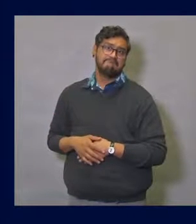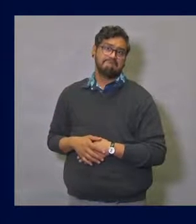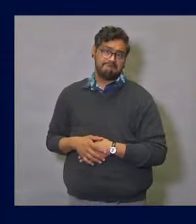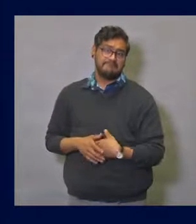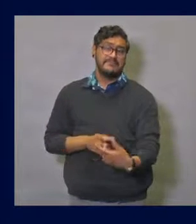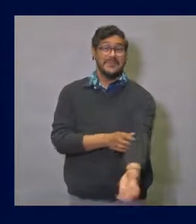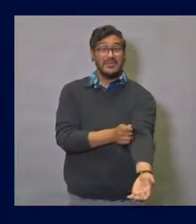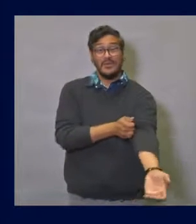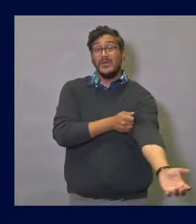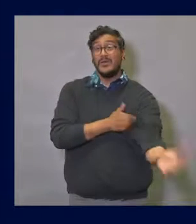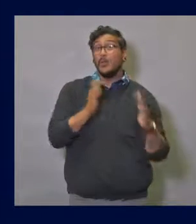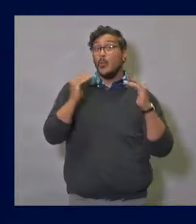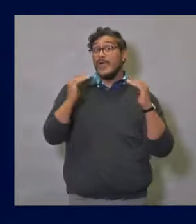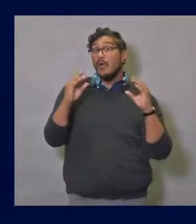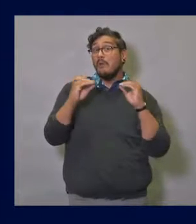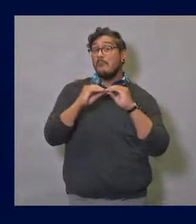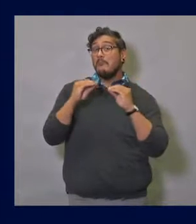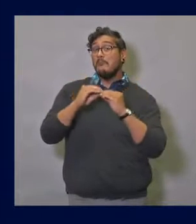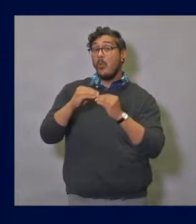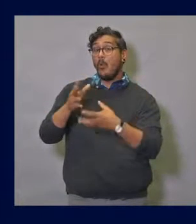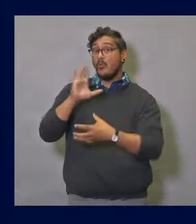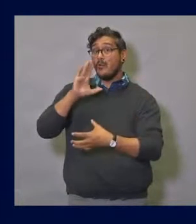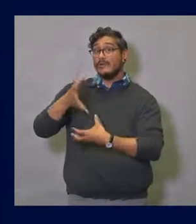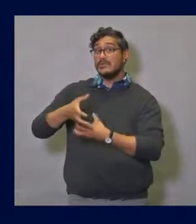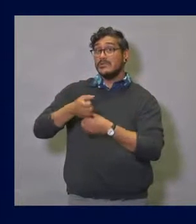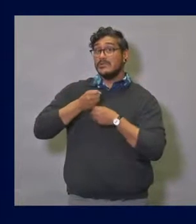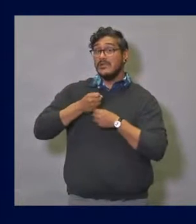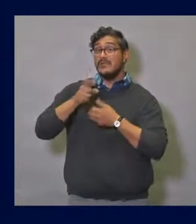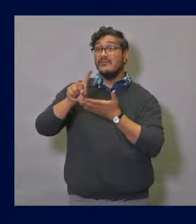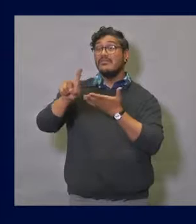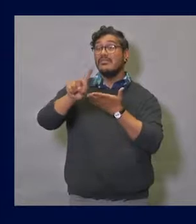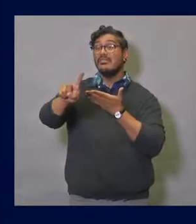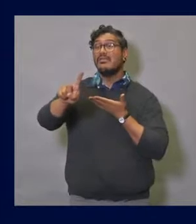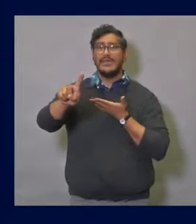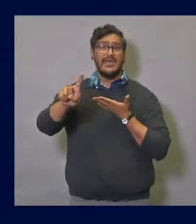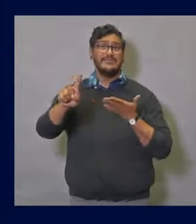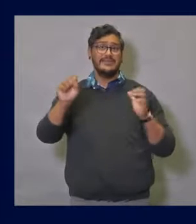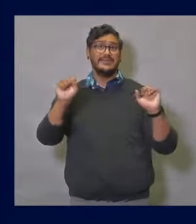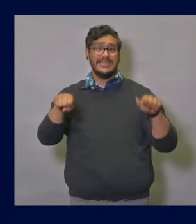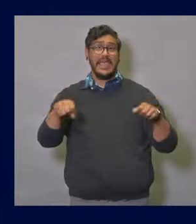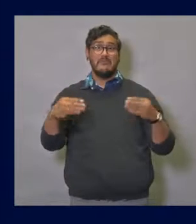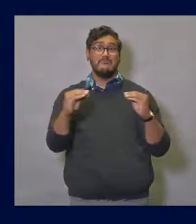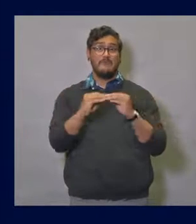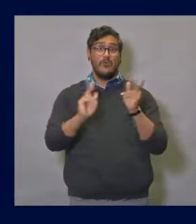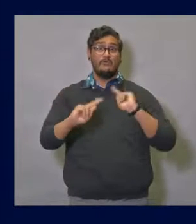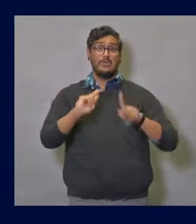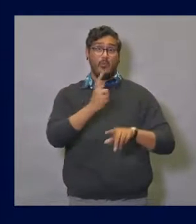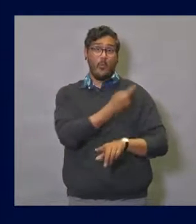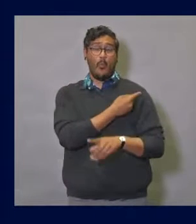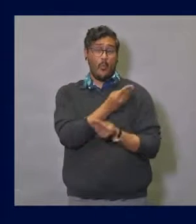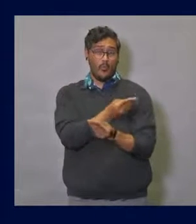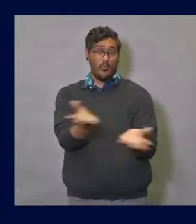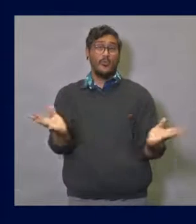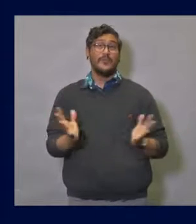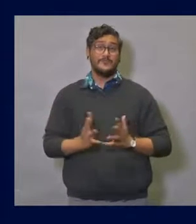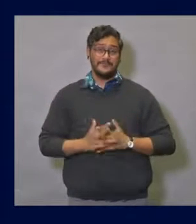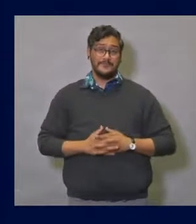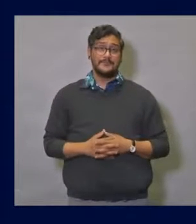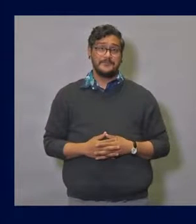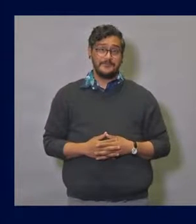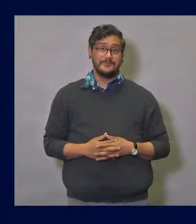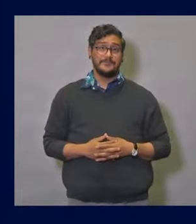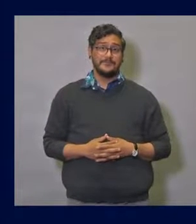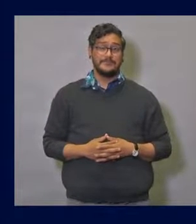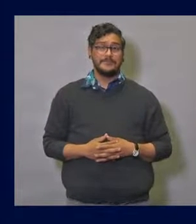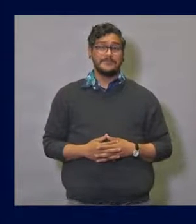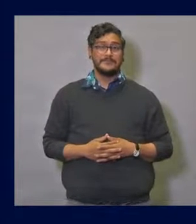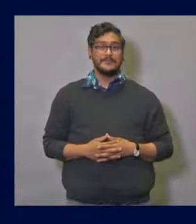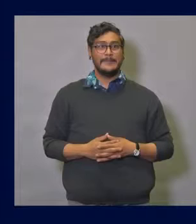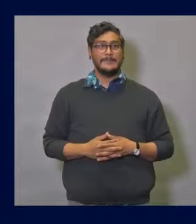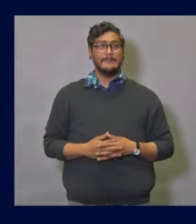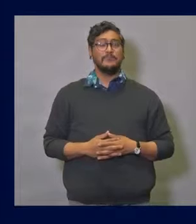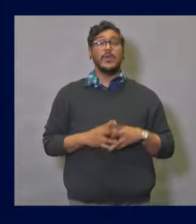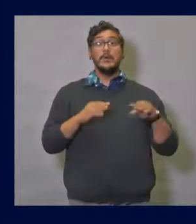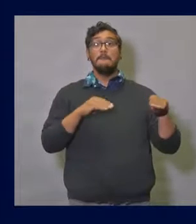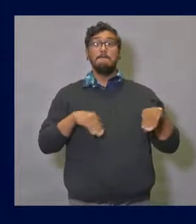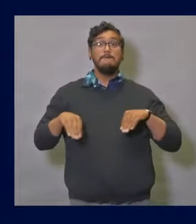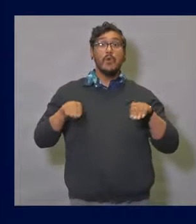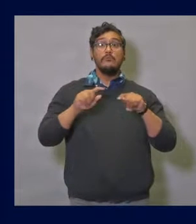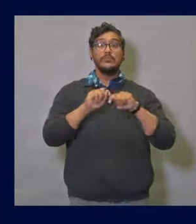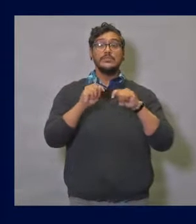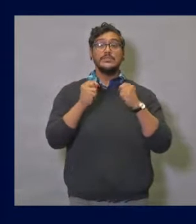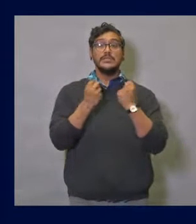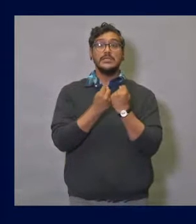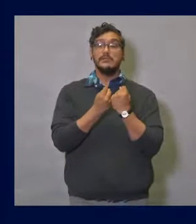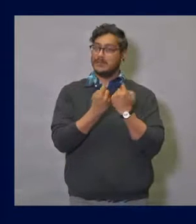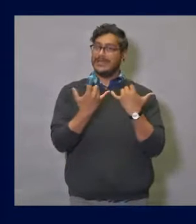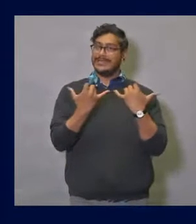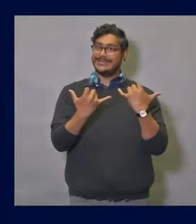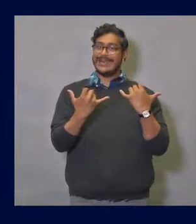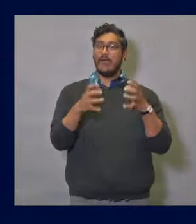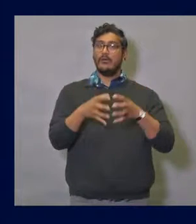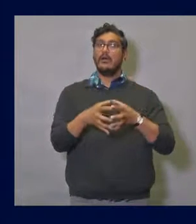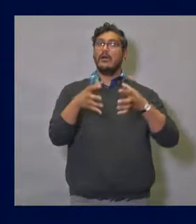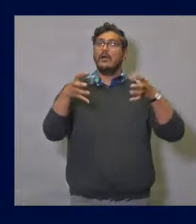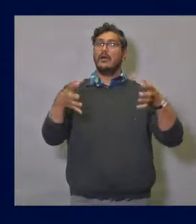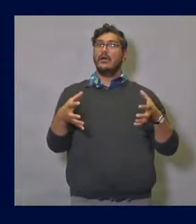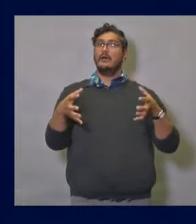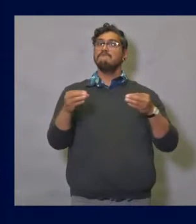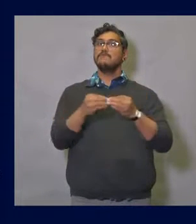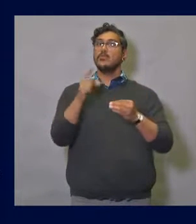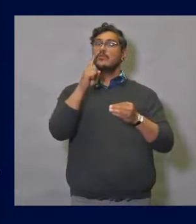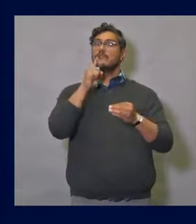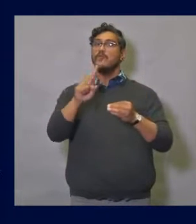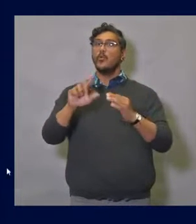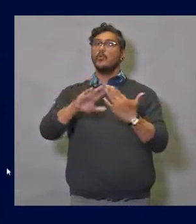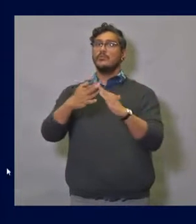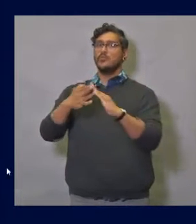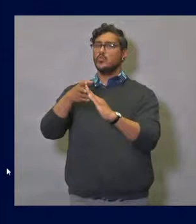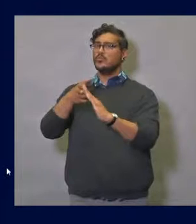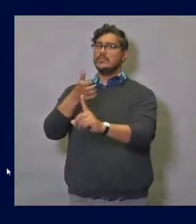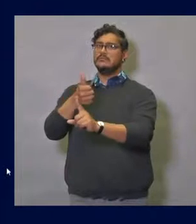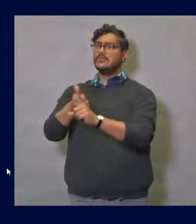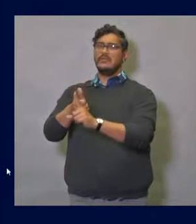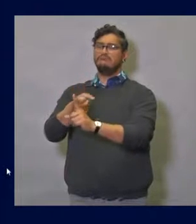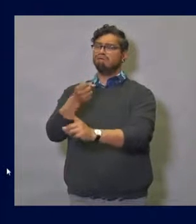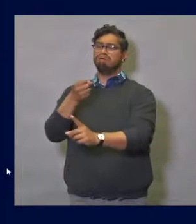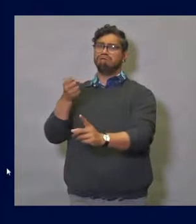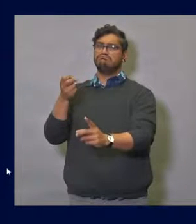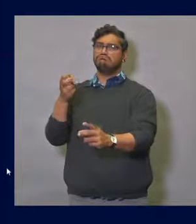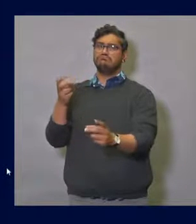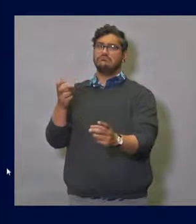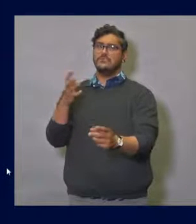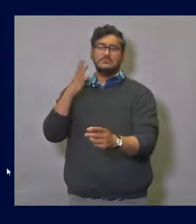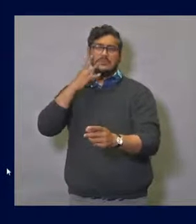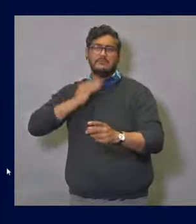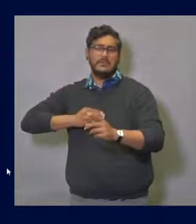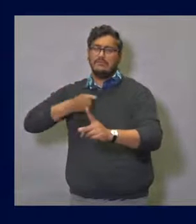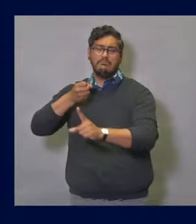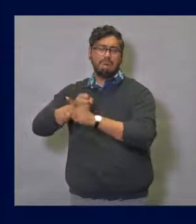DISPONIBLES Y SÓLO TENEMOS